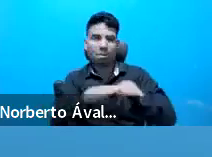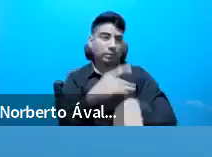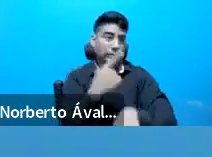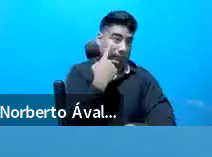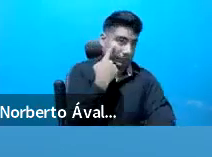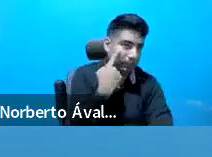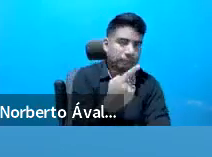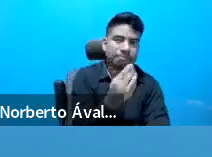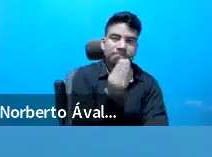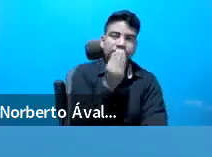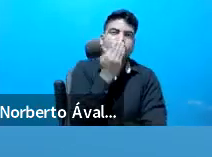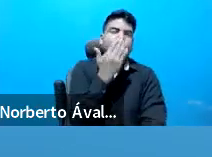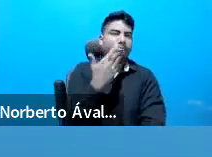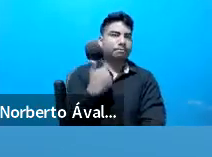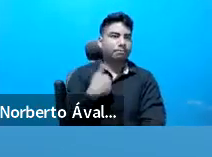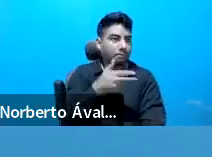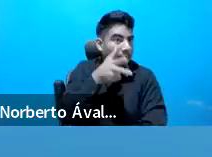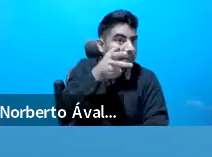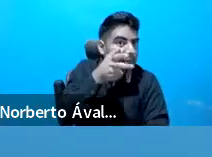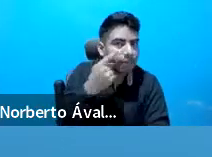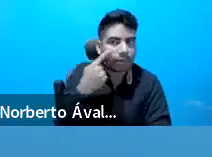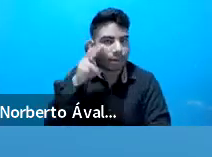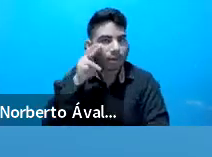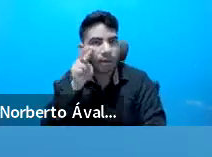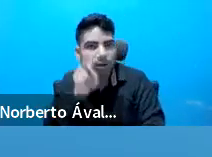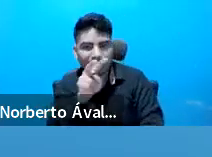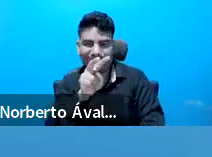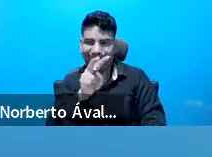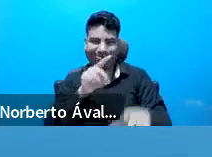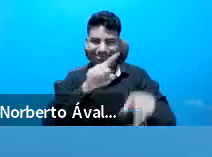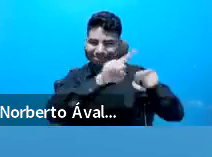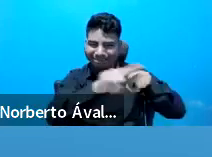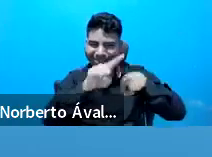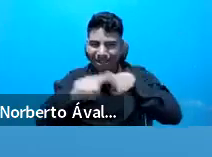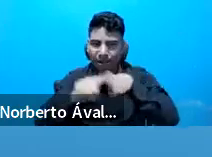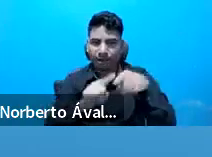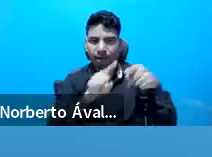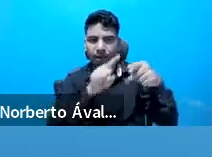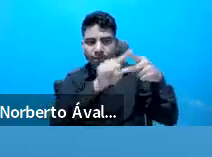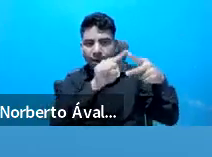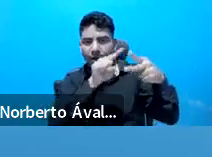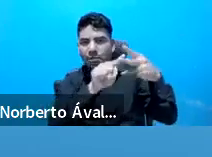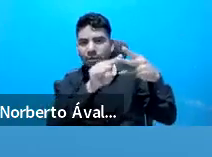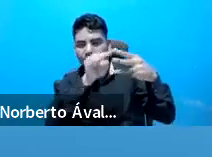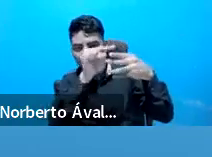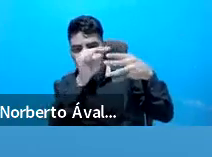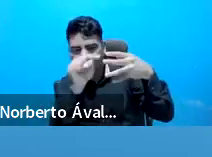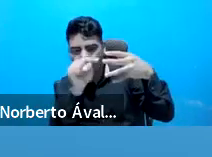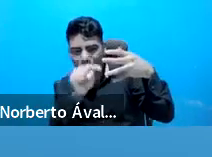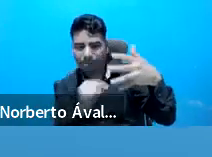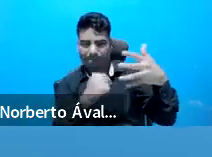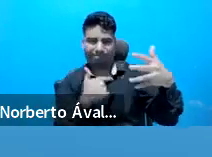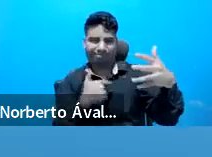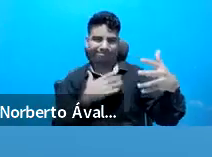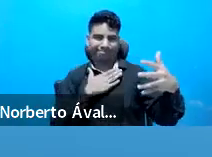conocer a través de los sentidos. ntidos, lo que oigo lo que veo lo lo que oigo lo que veo lo que que huelo cuando convino 2 o cuando convino 2 o más. G.